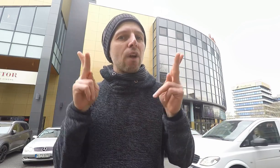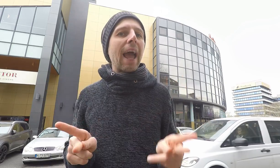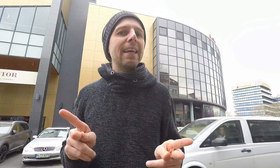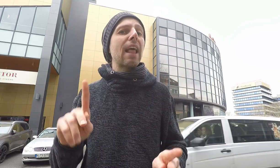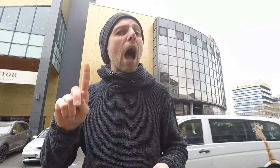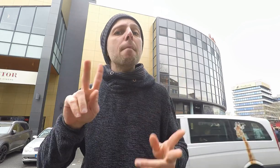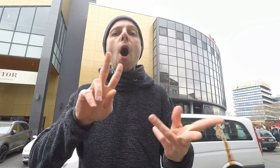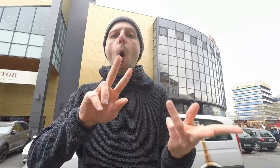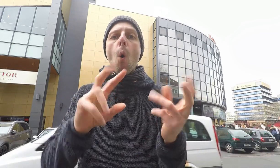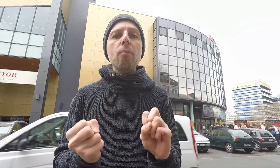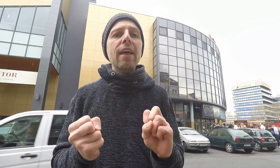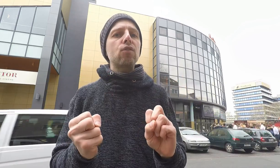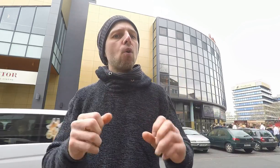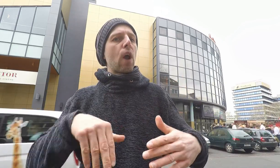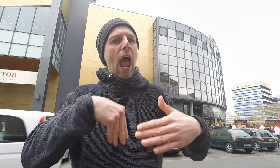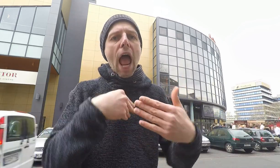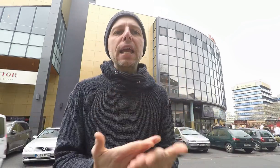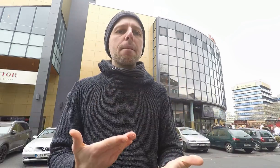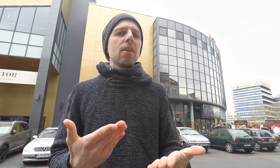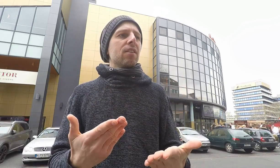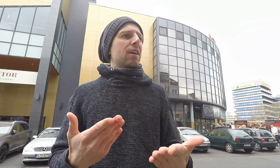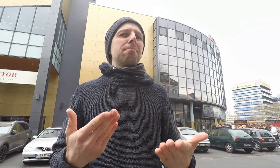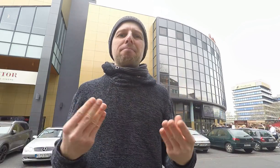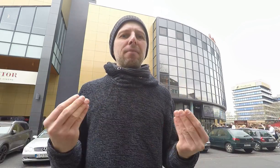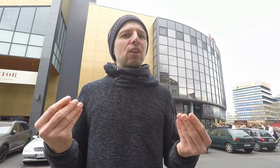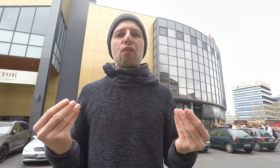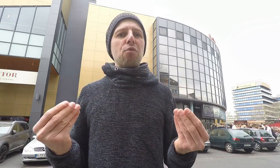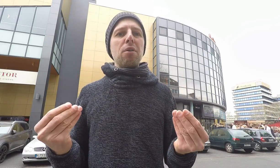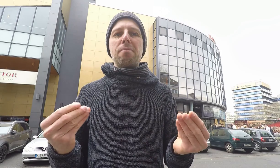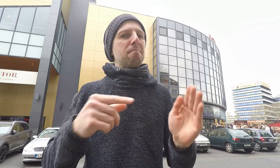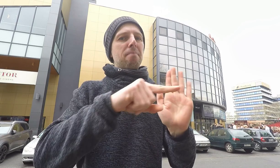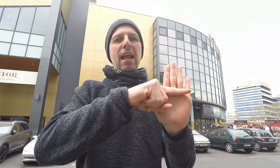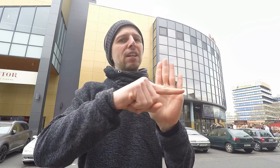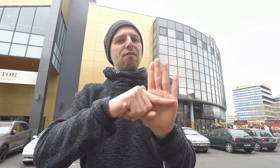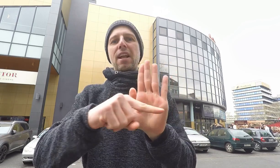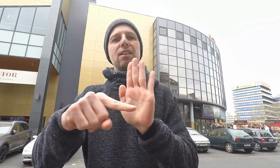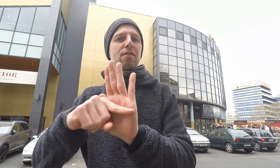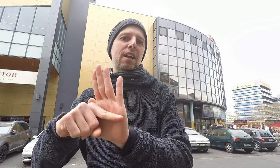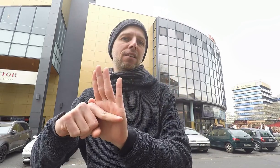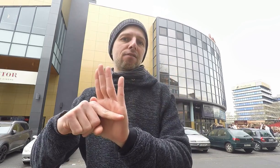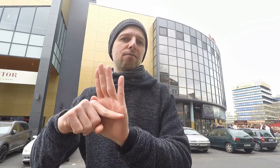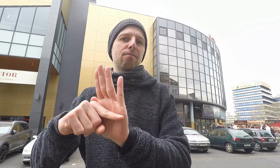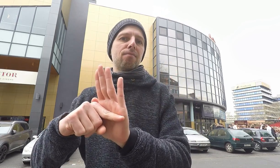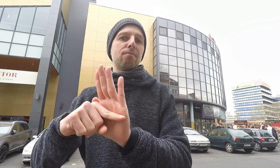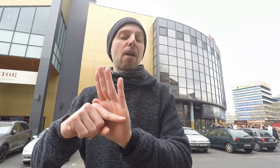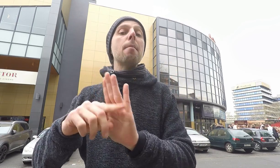Wenn es jedoch um die tatsächliche Umsetzung und die Ergebnisse geht, fühlt es sich für mich so an, als ob es nur negative Schlagzeilen gibt.